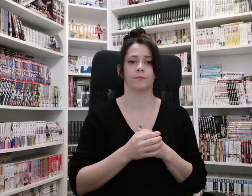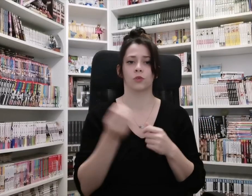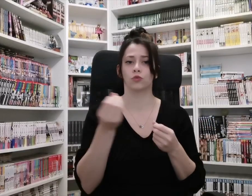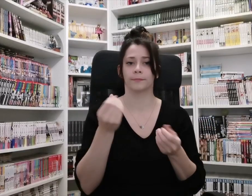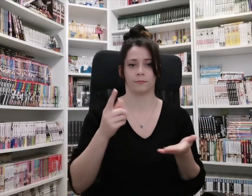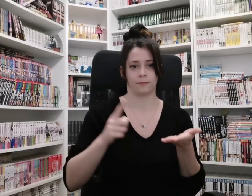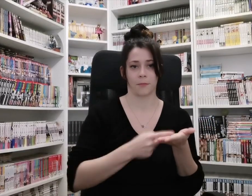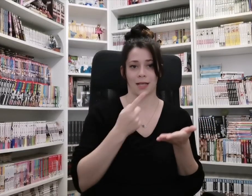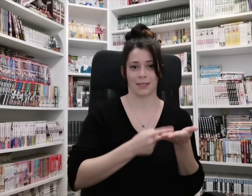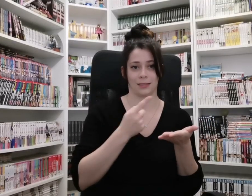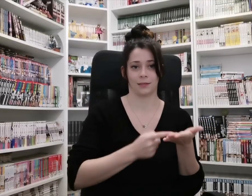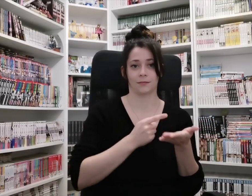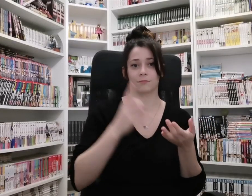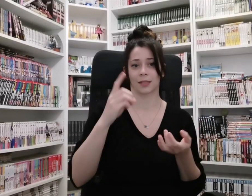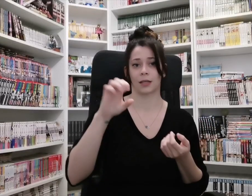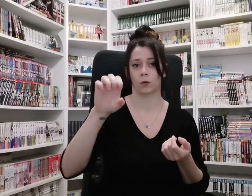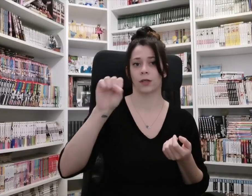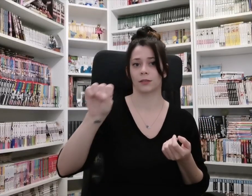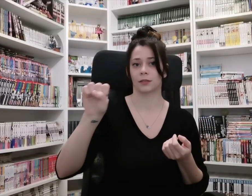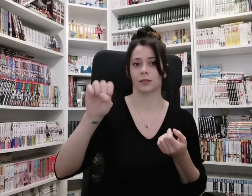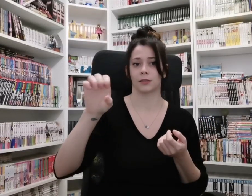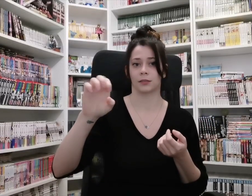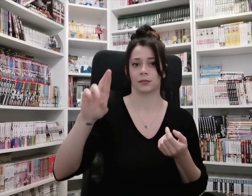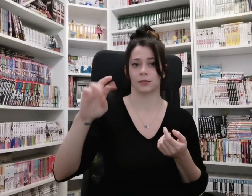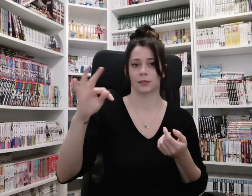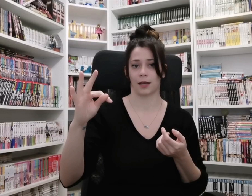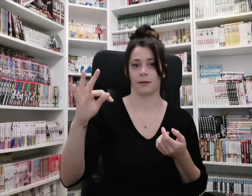dans le magazine "Dessert"…